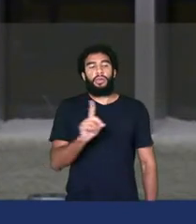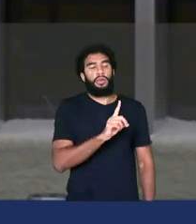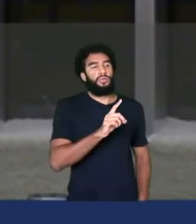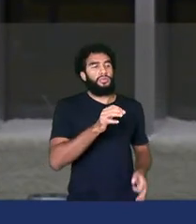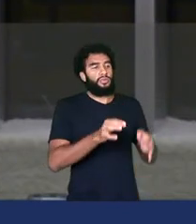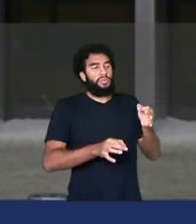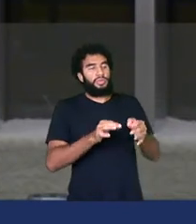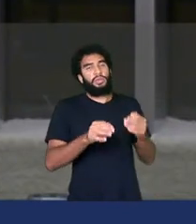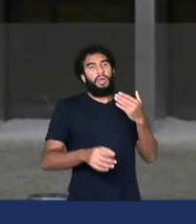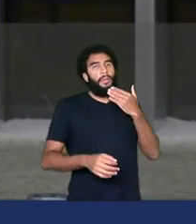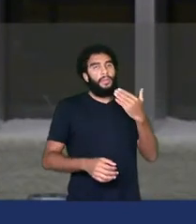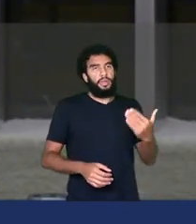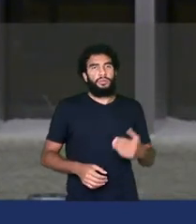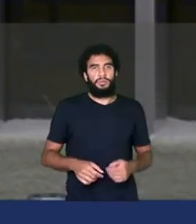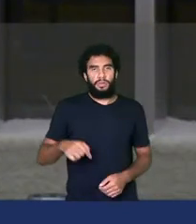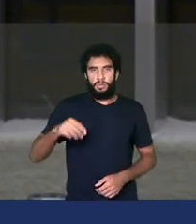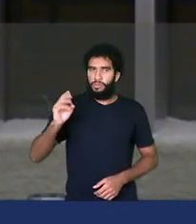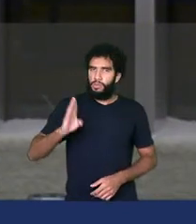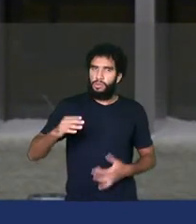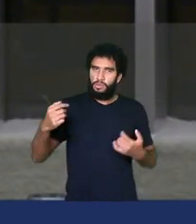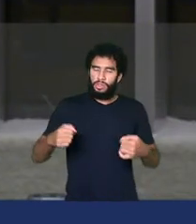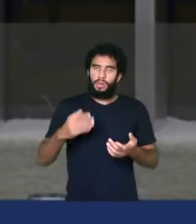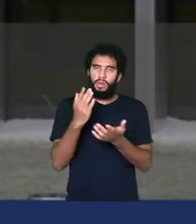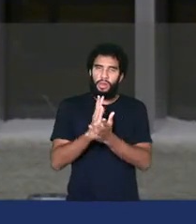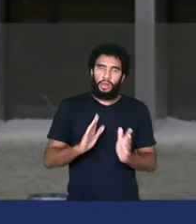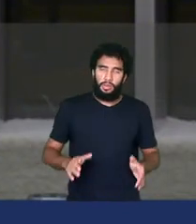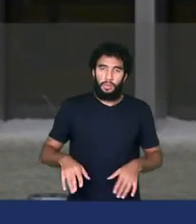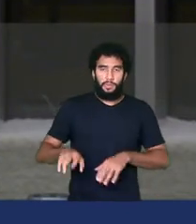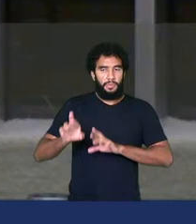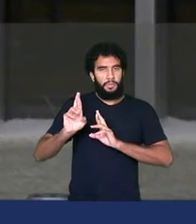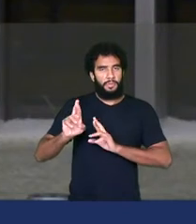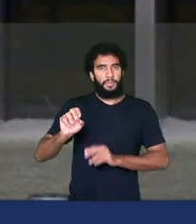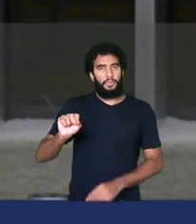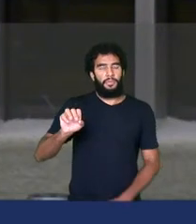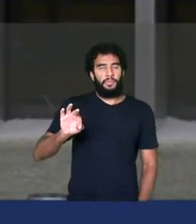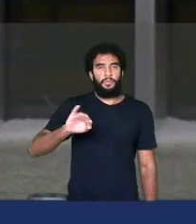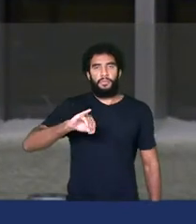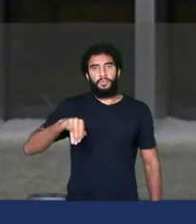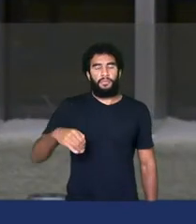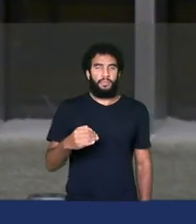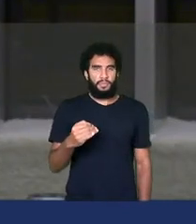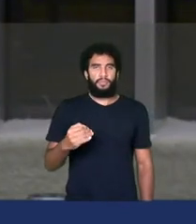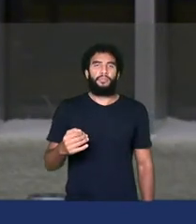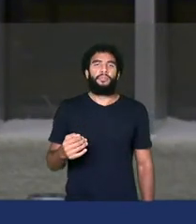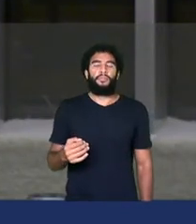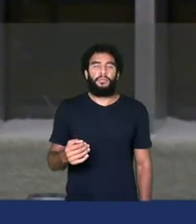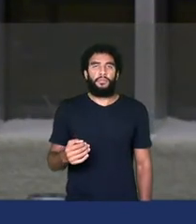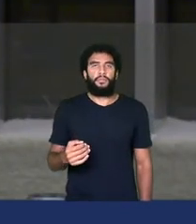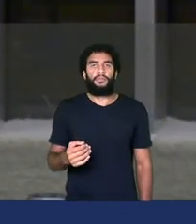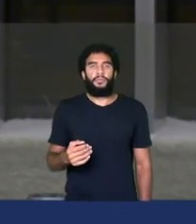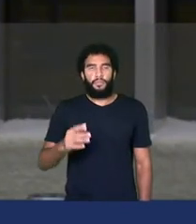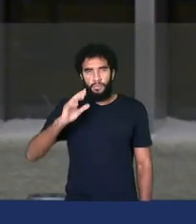NORMALMENTE, ELE CAMADA, A SUA FAMÍLIA TEM QUE IR É JUSTIÇ A. ISSO TEM QUE ACABAR NO BRASIL. POR ISSO QUE EU ESPERO QUE O STJ DEFINA ESSE CONFLITO